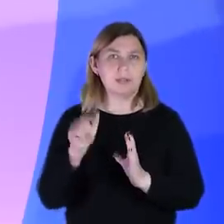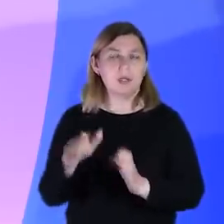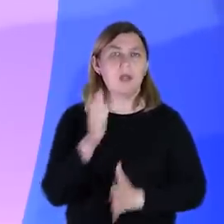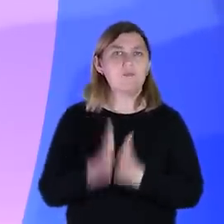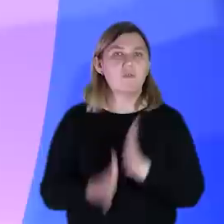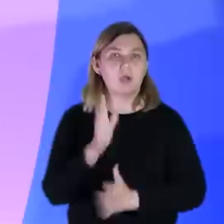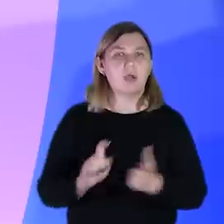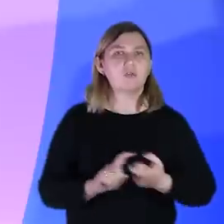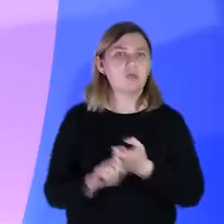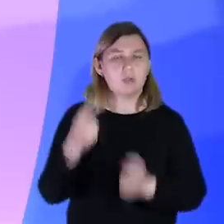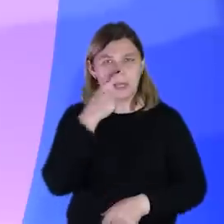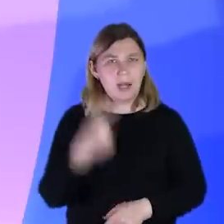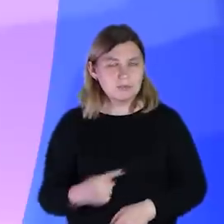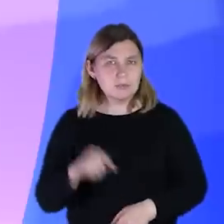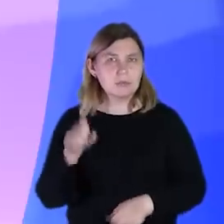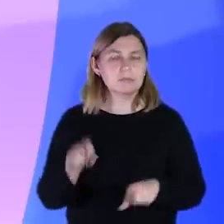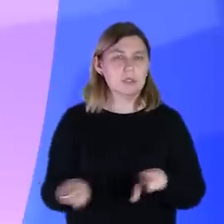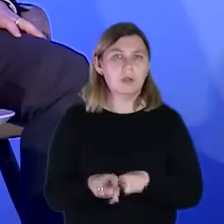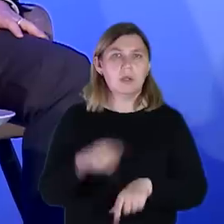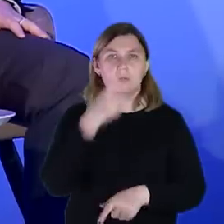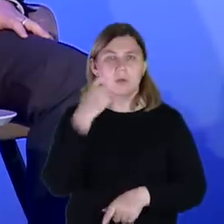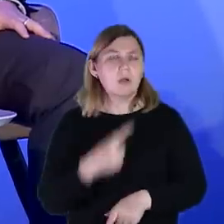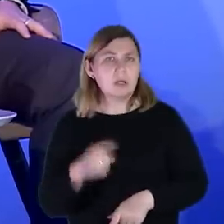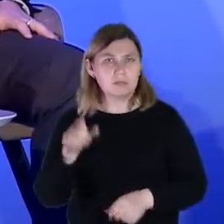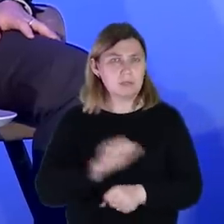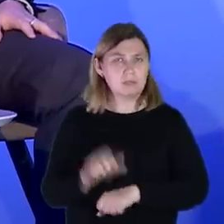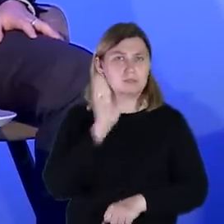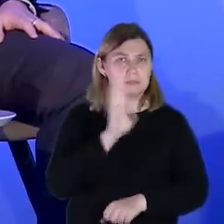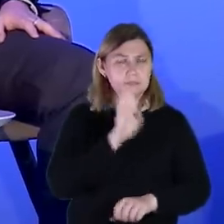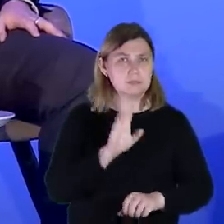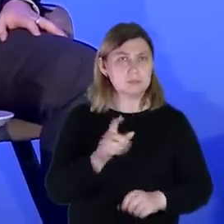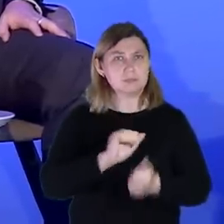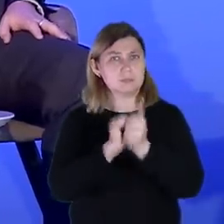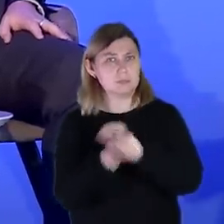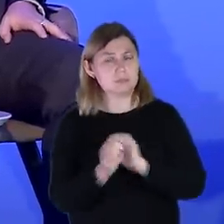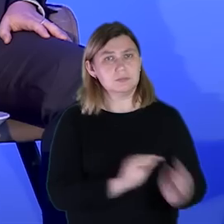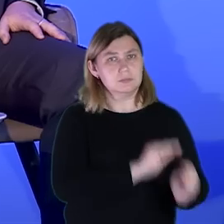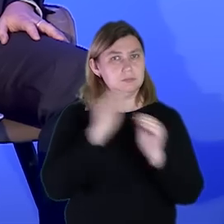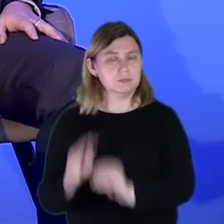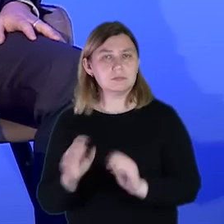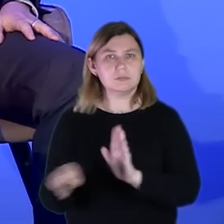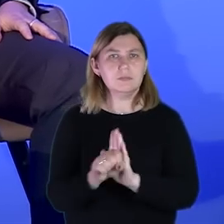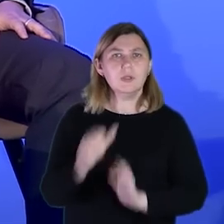wojnie przez Związek Radziecki, Związek Radziecki tak naprawdę nie zarzucił planów swojej rewolucji, przeniesienia rewolucji do krajów Europy